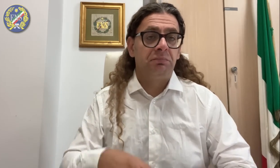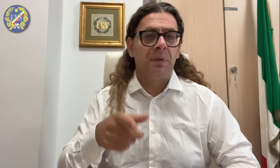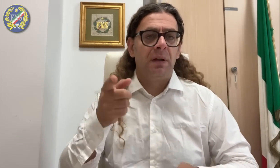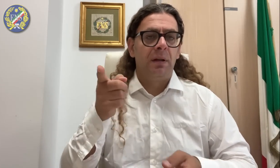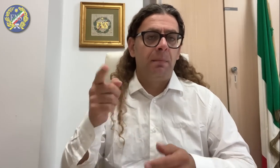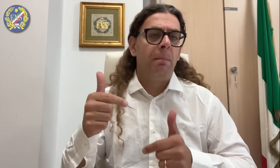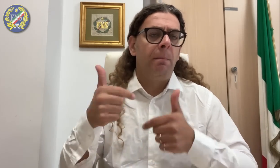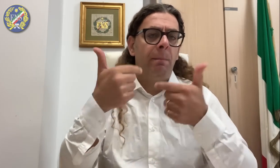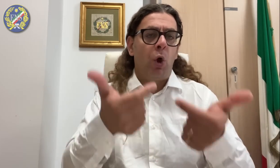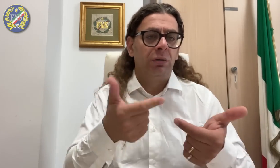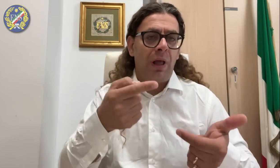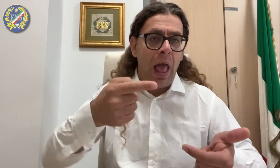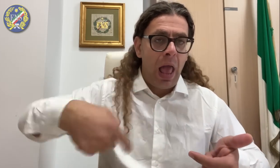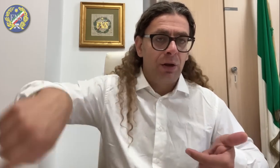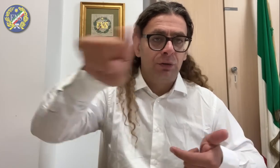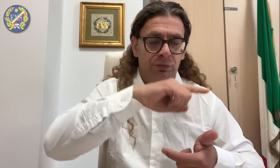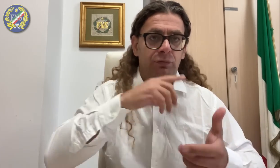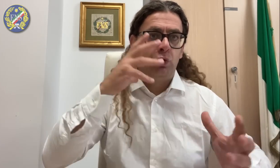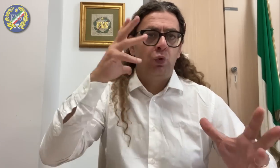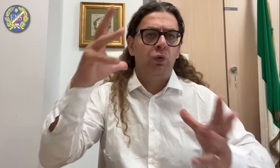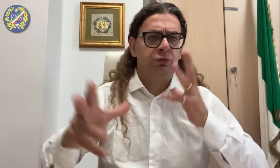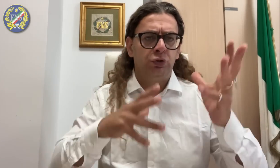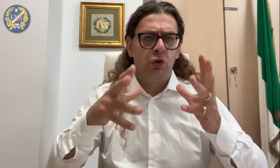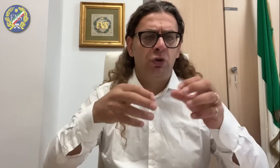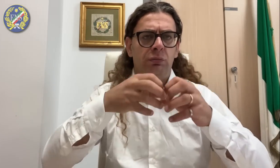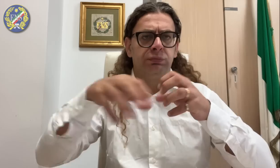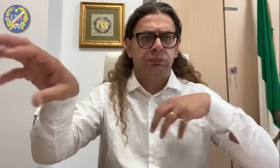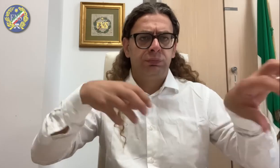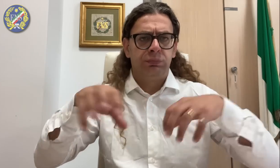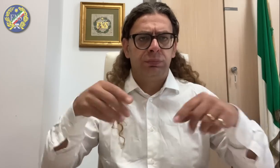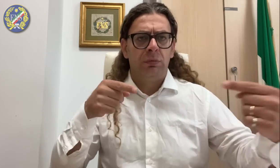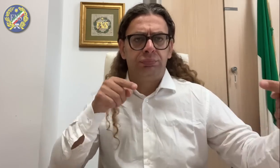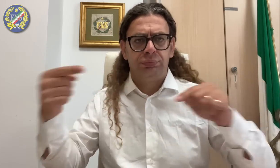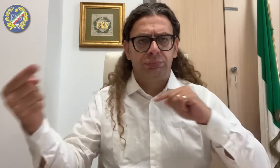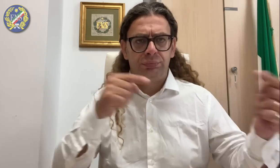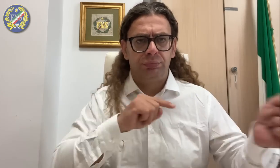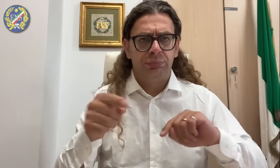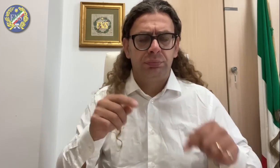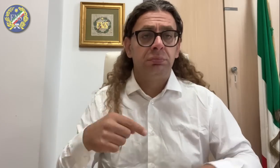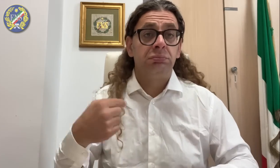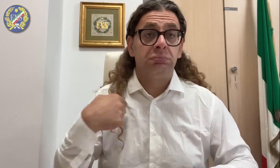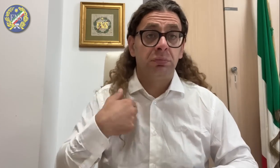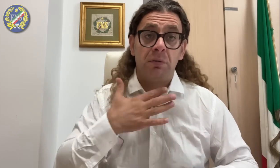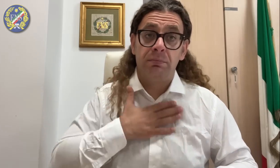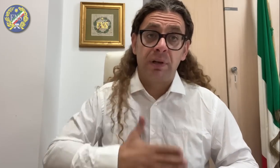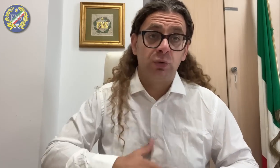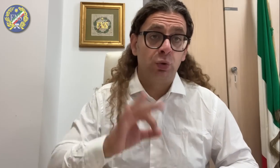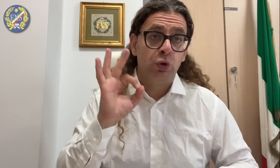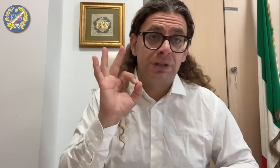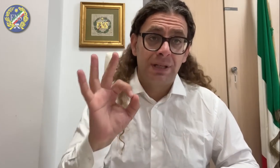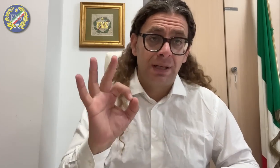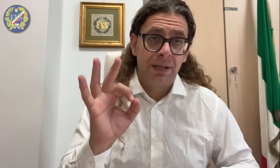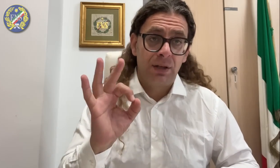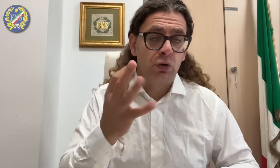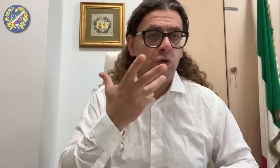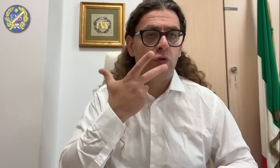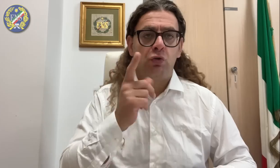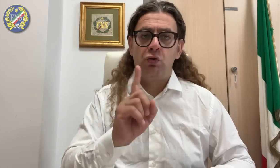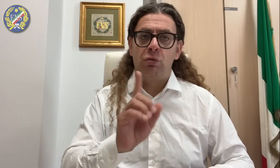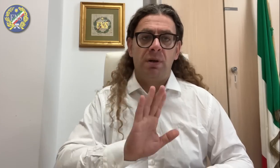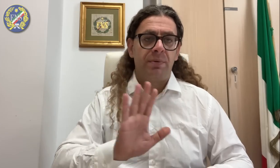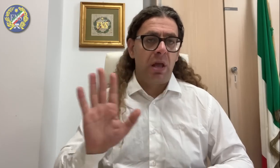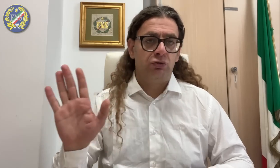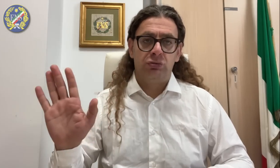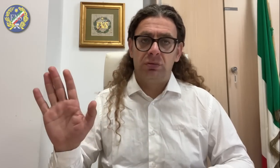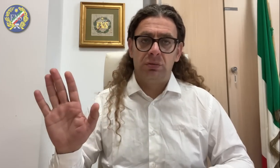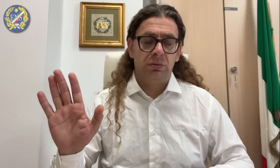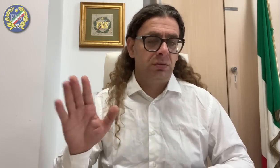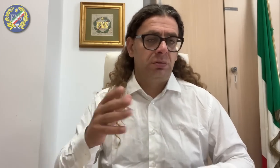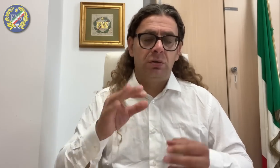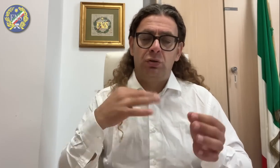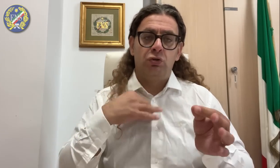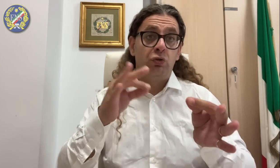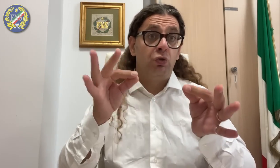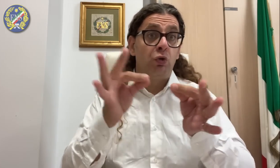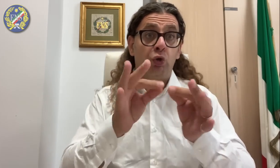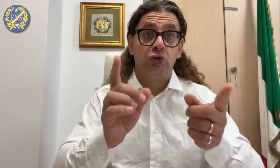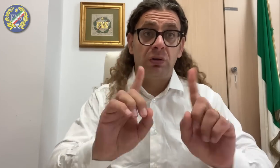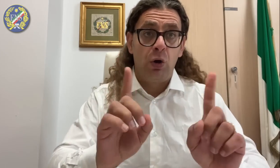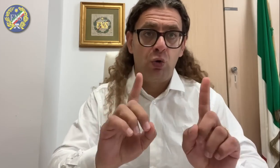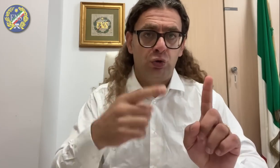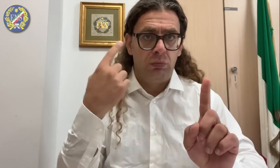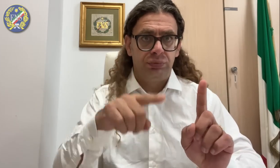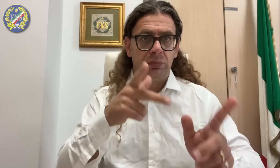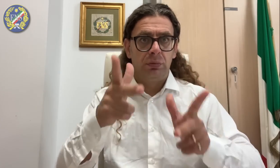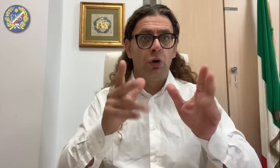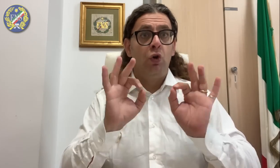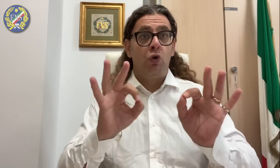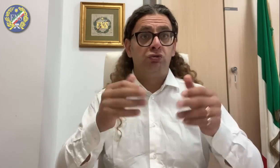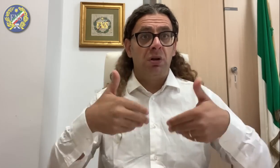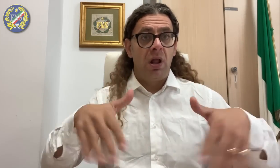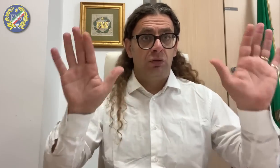Questo ha generato confusione, accesi dibattiti che non mi sono affatto piaciuti, non sono d’accordo e non posso fare finta di nulla.